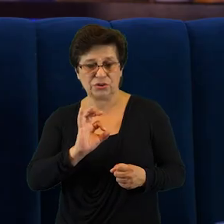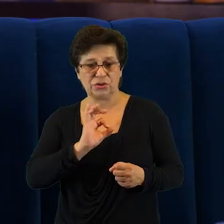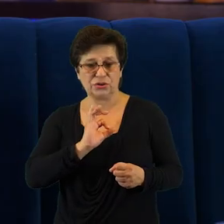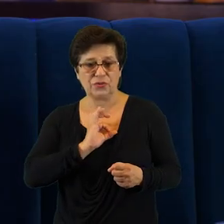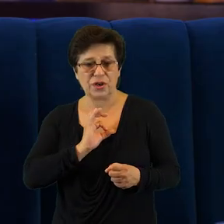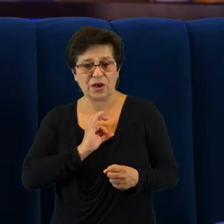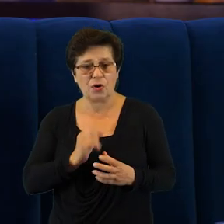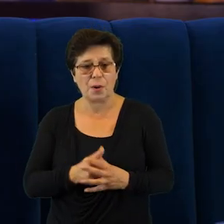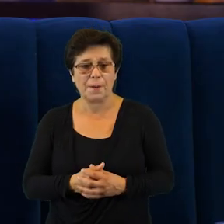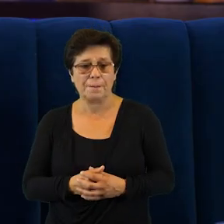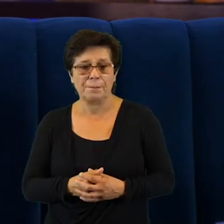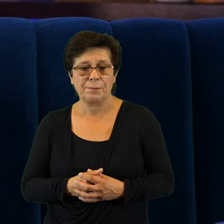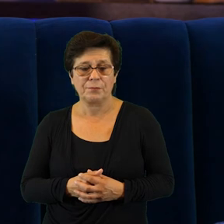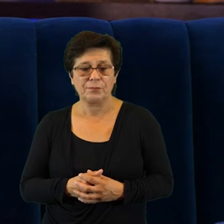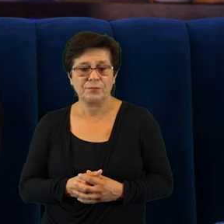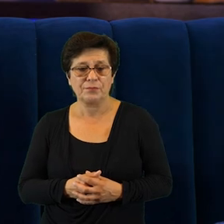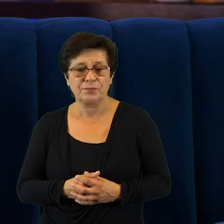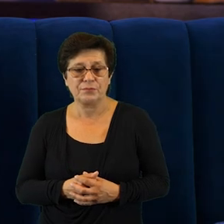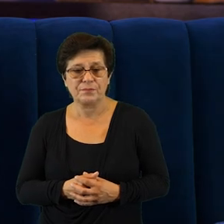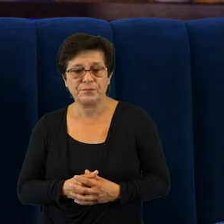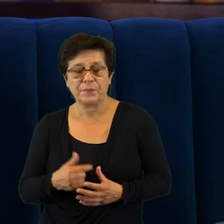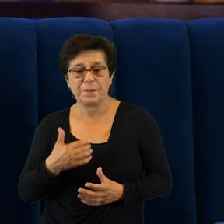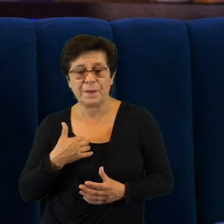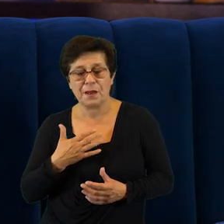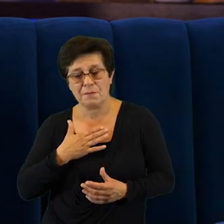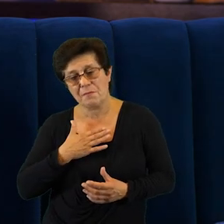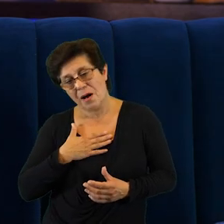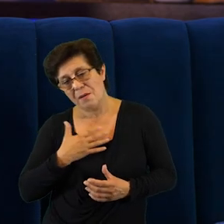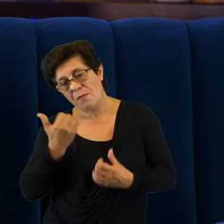Ja bym powiedział inaczej, ja mam odwagę tak dzisiaj twierdzić,